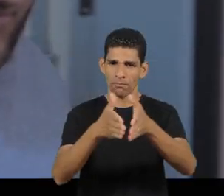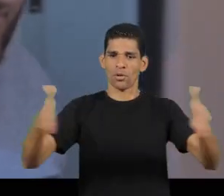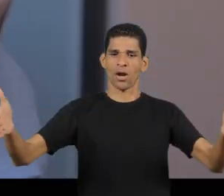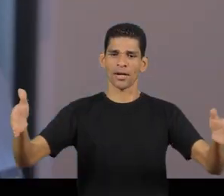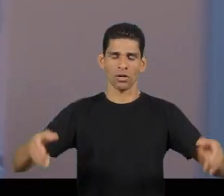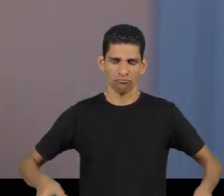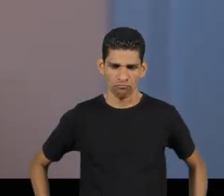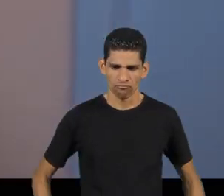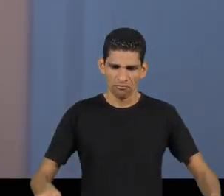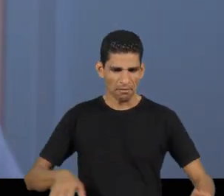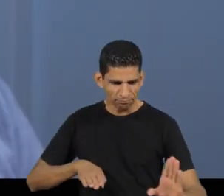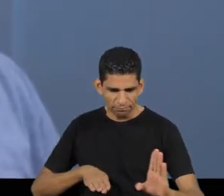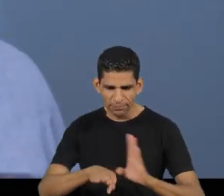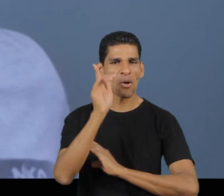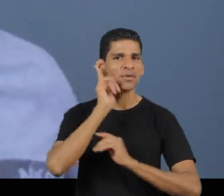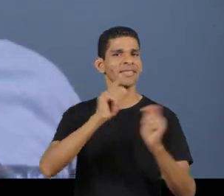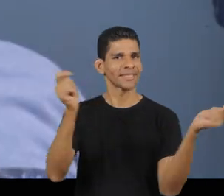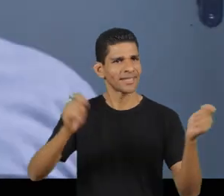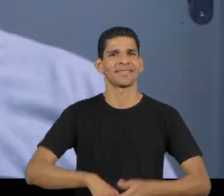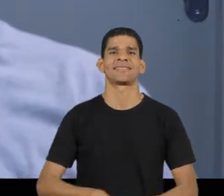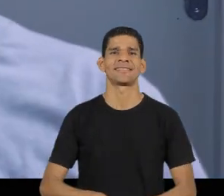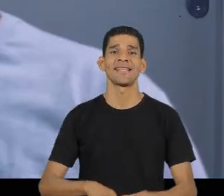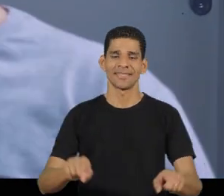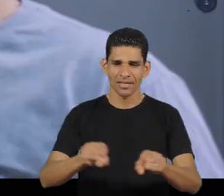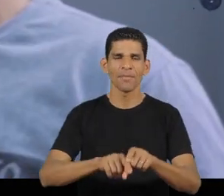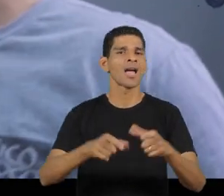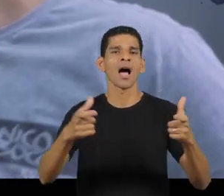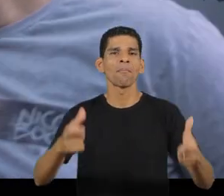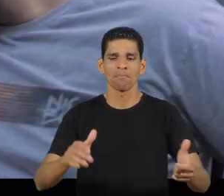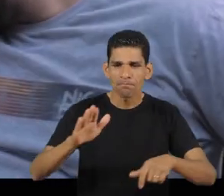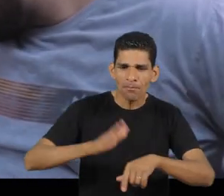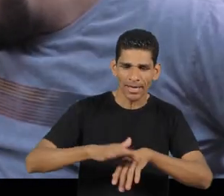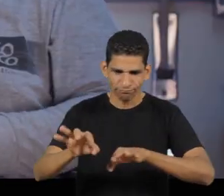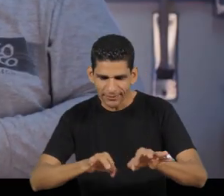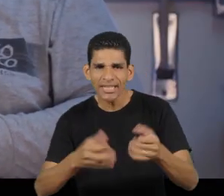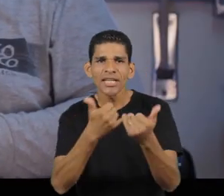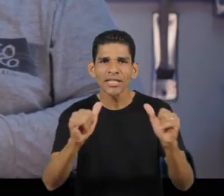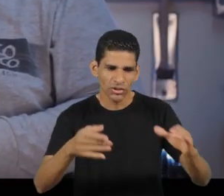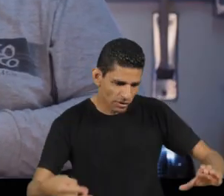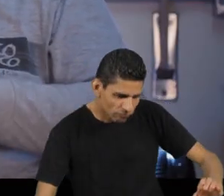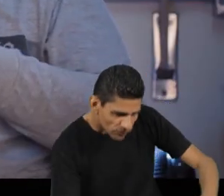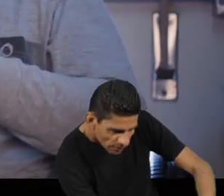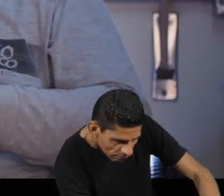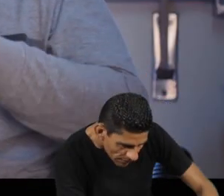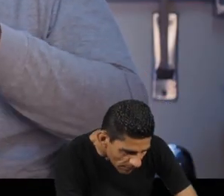alargamento das portas, das tomadas, da altura das